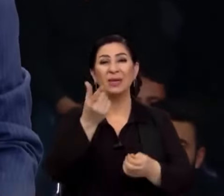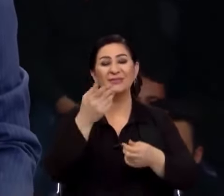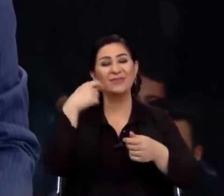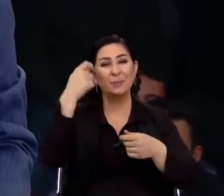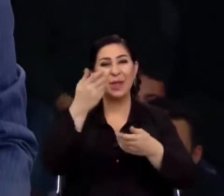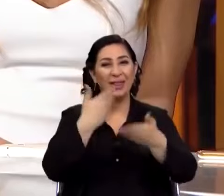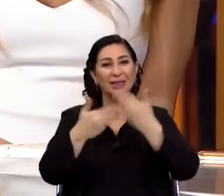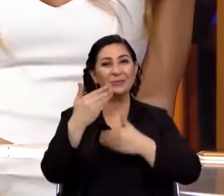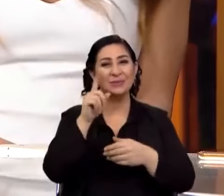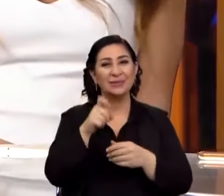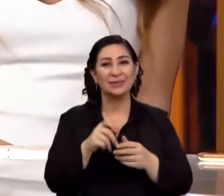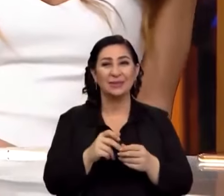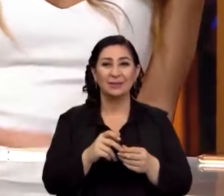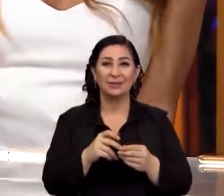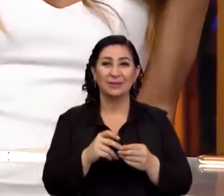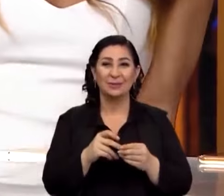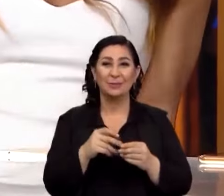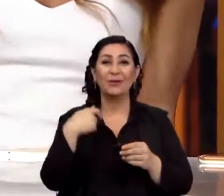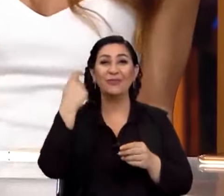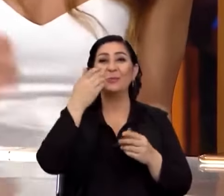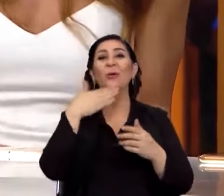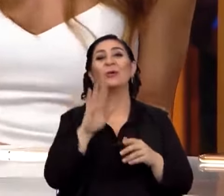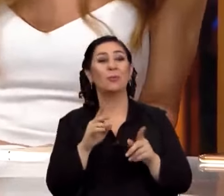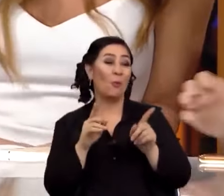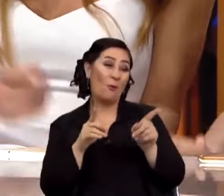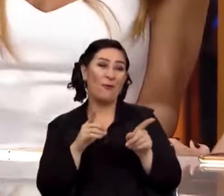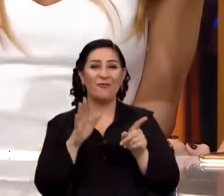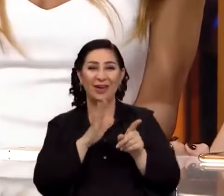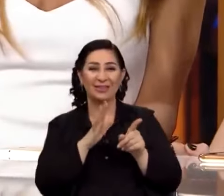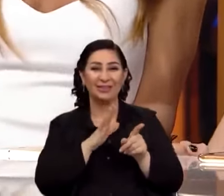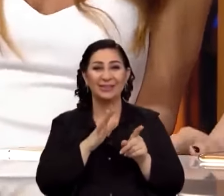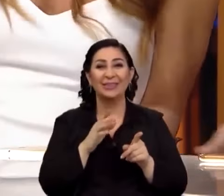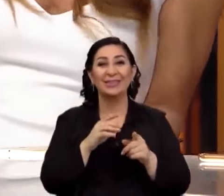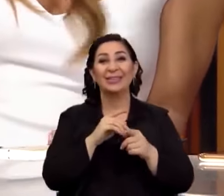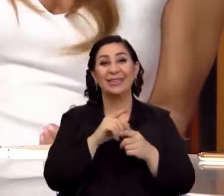bahseder misin Ben filmde yoktum Bu arada ikinci fragmana beni koymayı